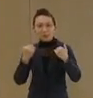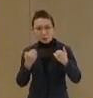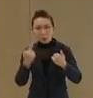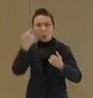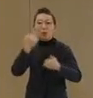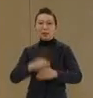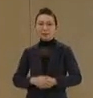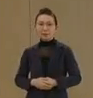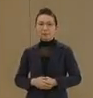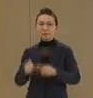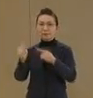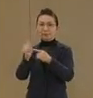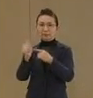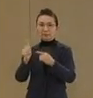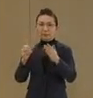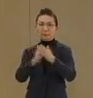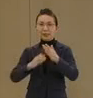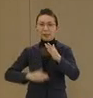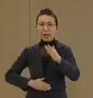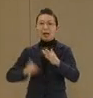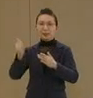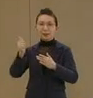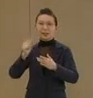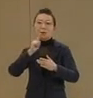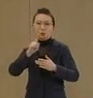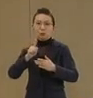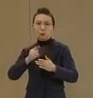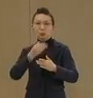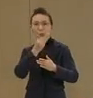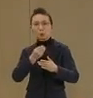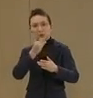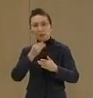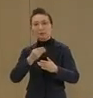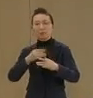石原知事は何が贅沢か といえばまず福祉と